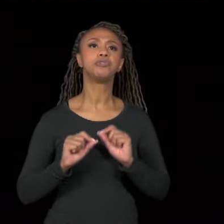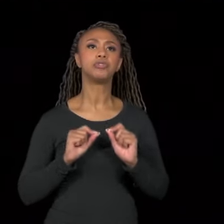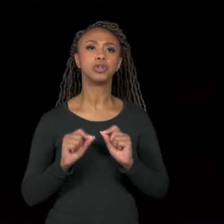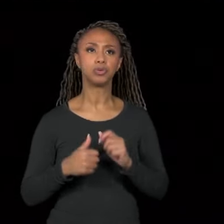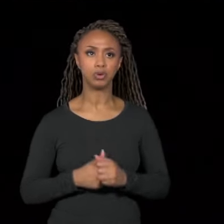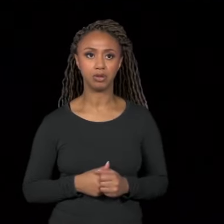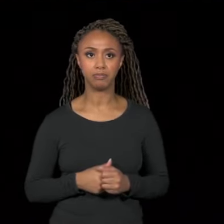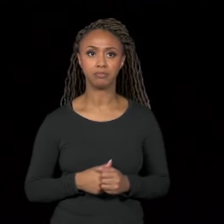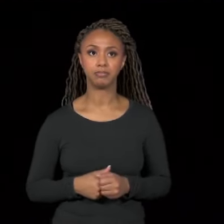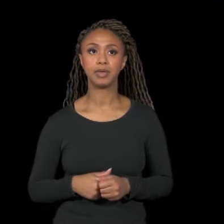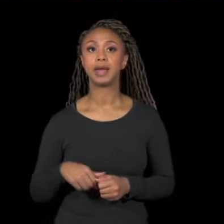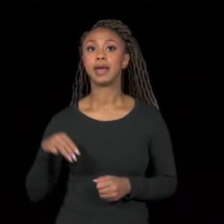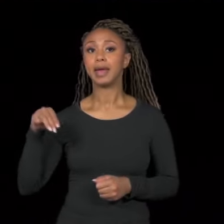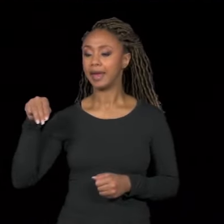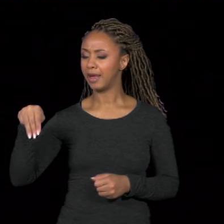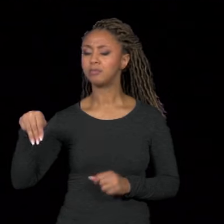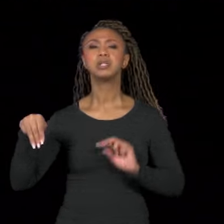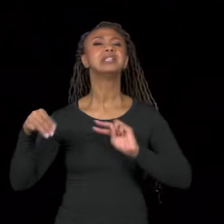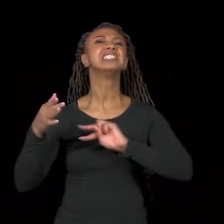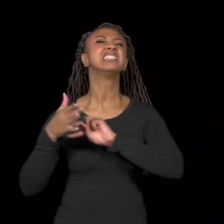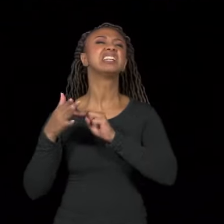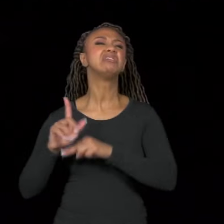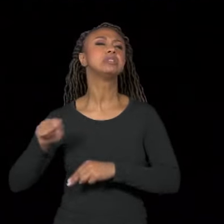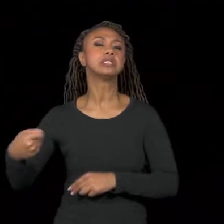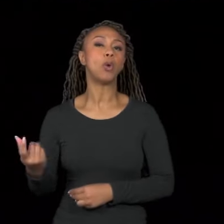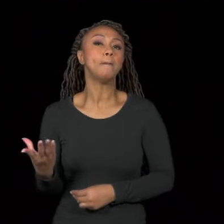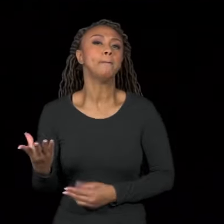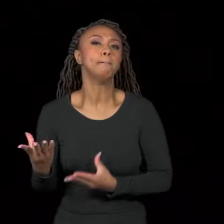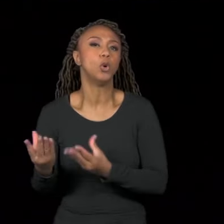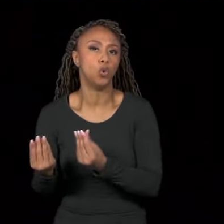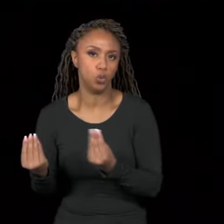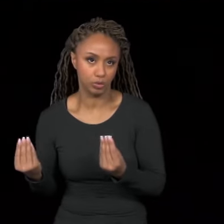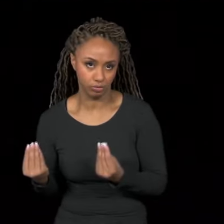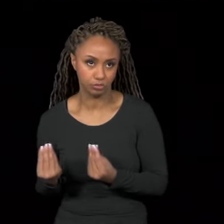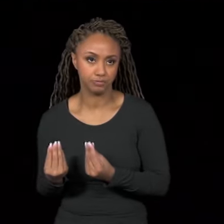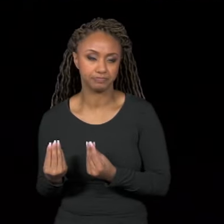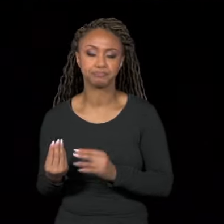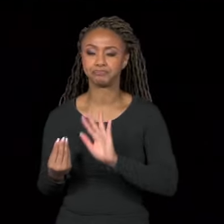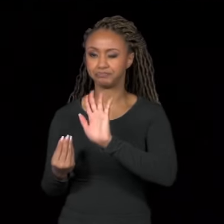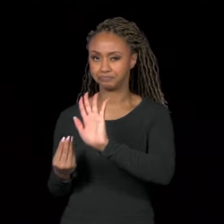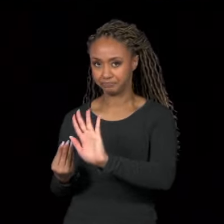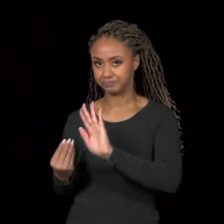A CARDINALIDADE, PESSOAL, ESTÁ ASSOCIADA A UM RELACIONAMENTO E NO DIAGRAMA ENTIDADE-